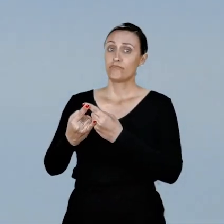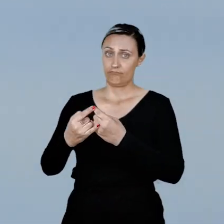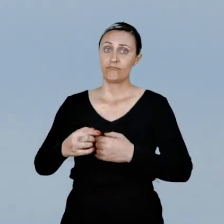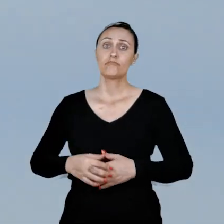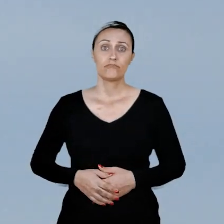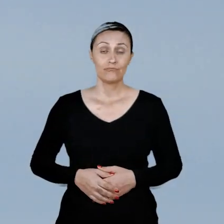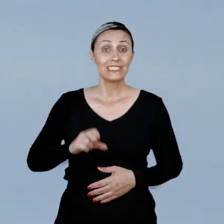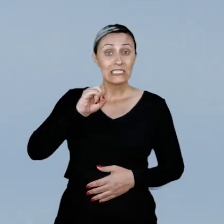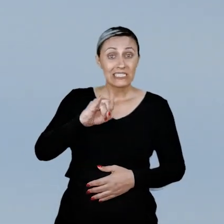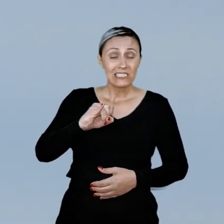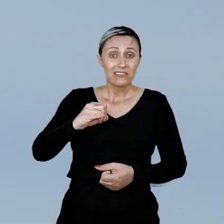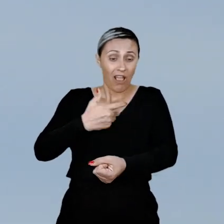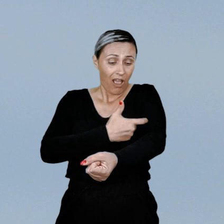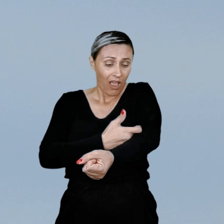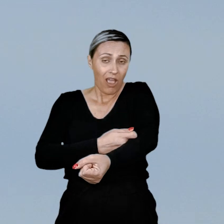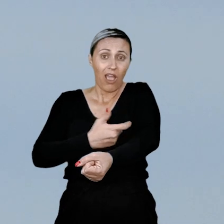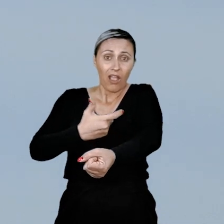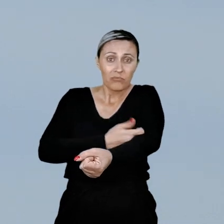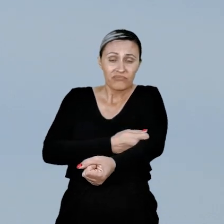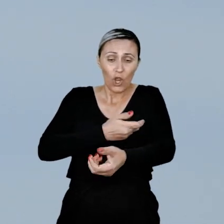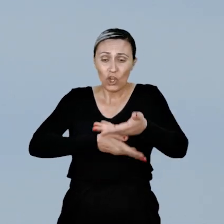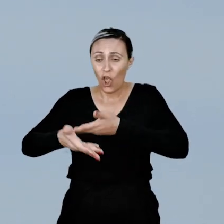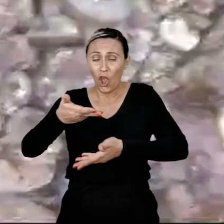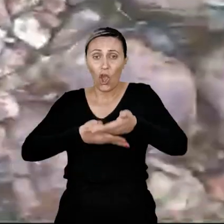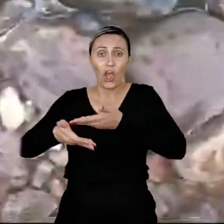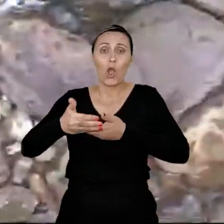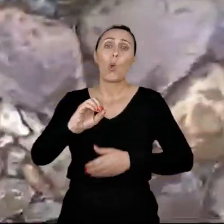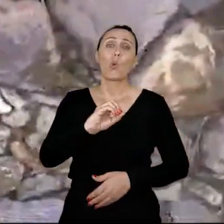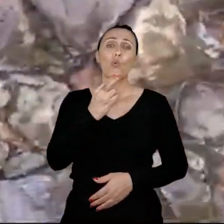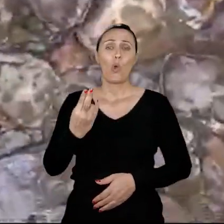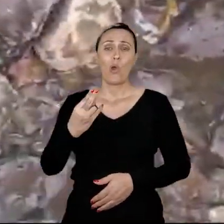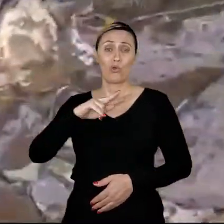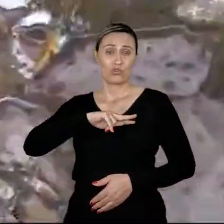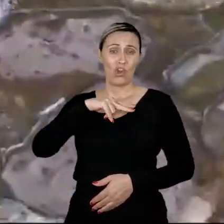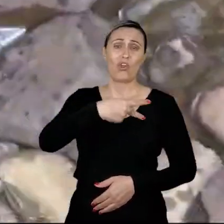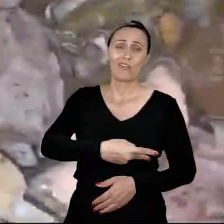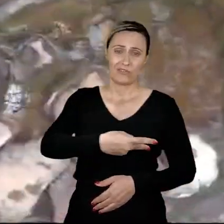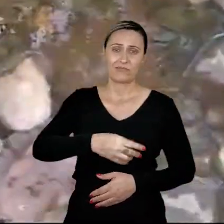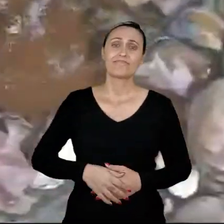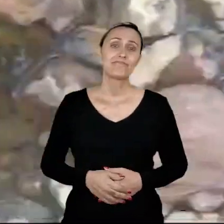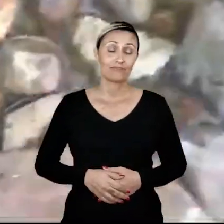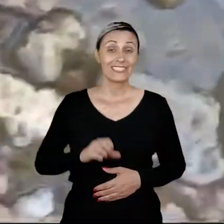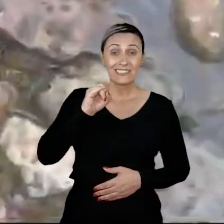cortantes infectadas e transmissão vertical. Qualquer coisa fora disso, Qualquer,